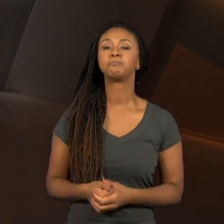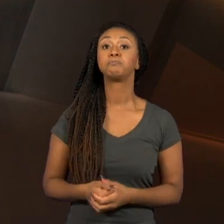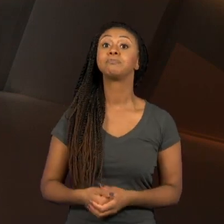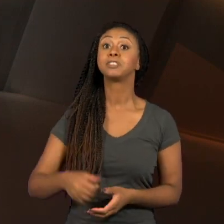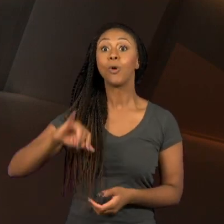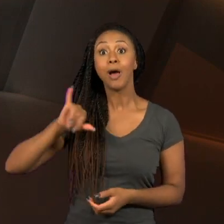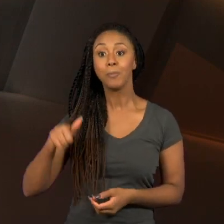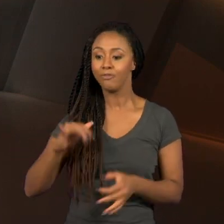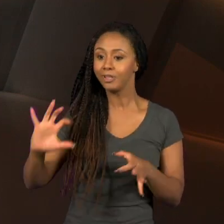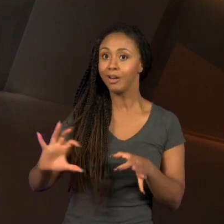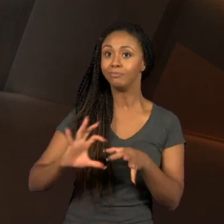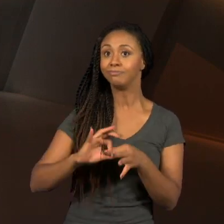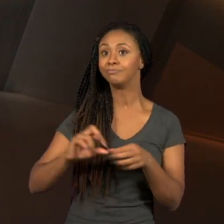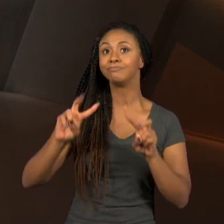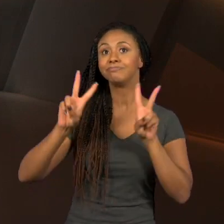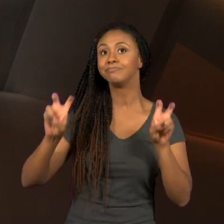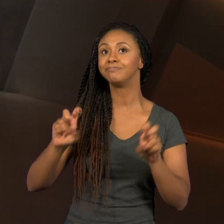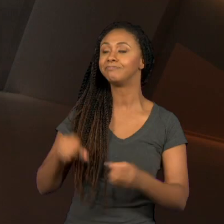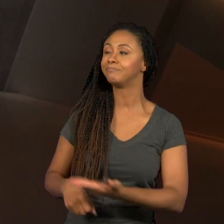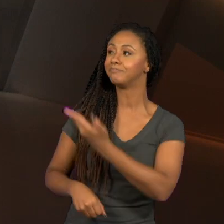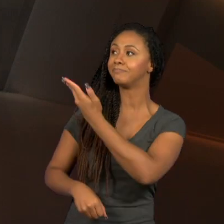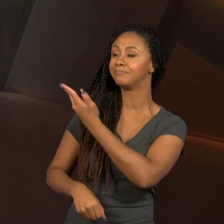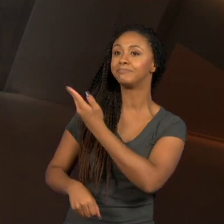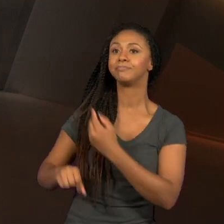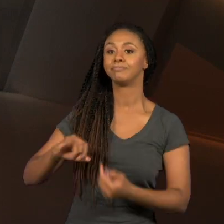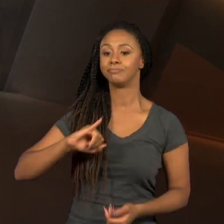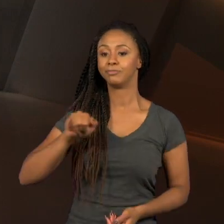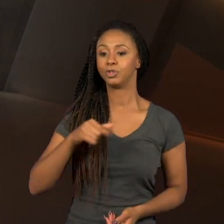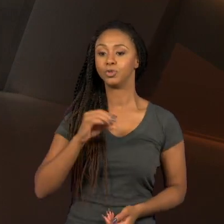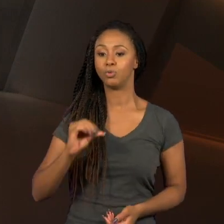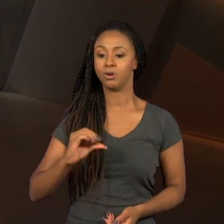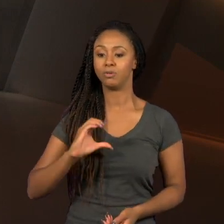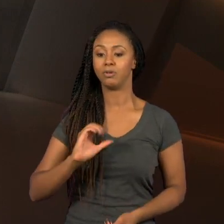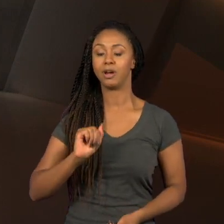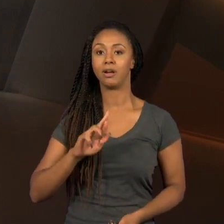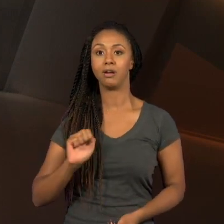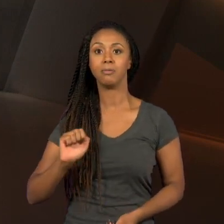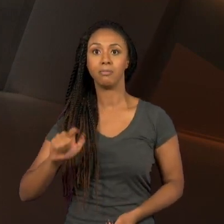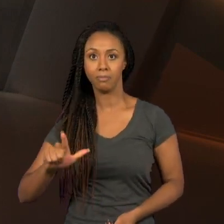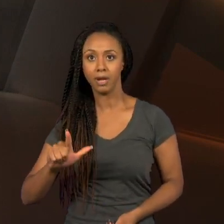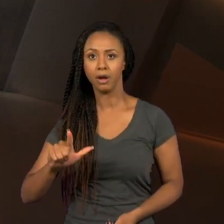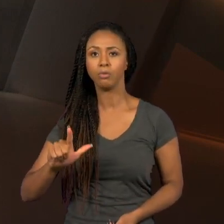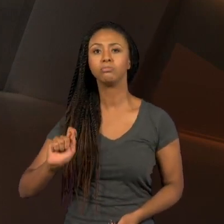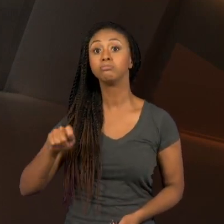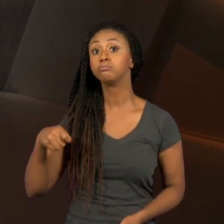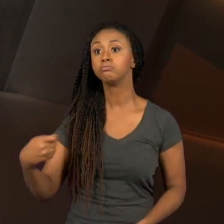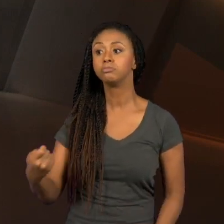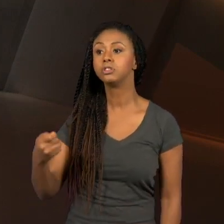AULA O POETA JOÃO CABRAL DE MELO NETO. ENTÃO, ELE É UM POETA QUE COSTUMA SER ASSOCIADO À TERCEIRA